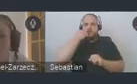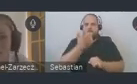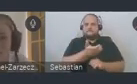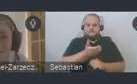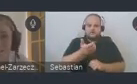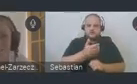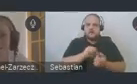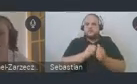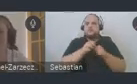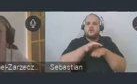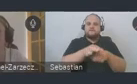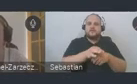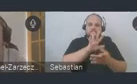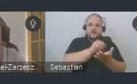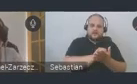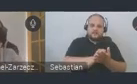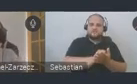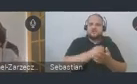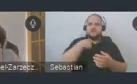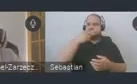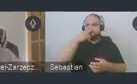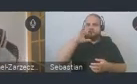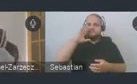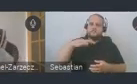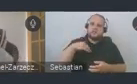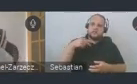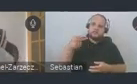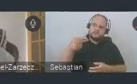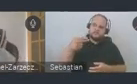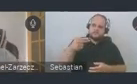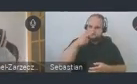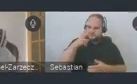Albo prowadzę inne zajęcia, a widzę, że pan czy pani podryguje w drzwiach